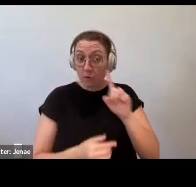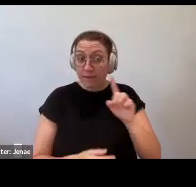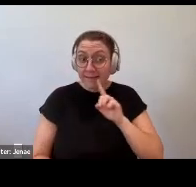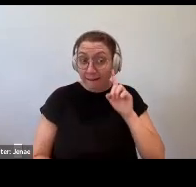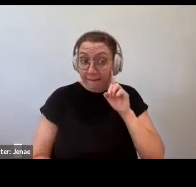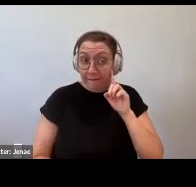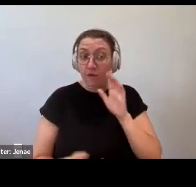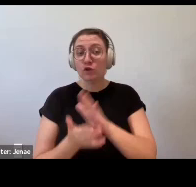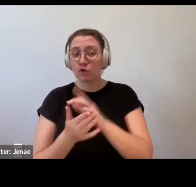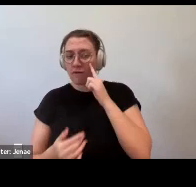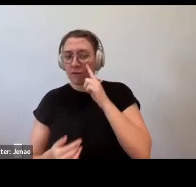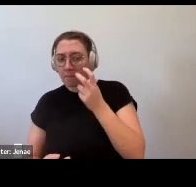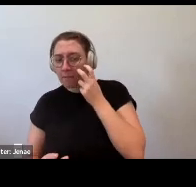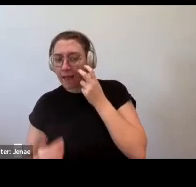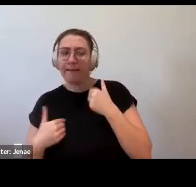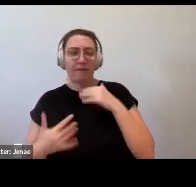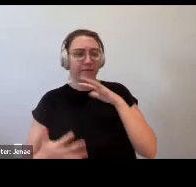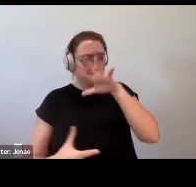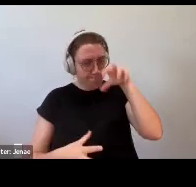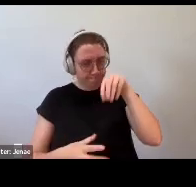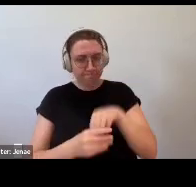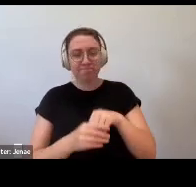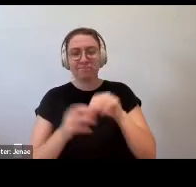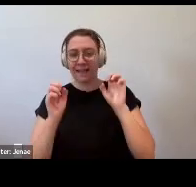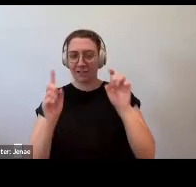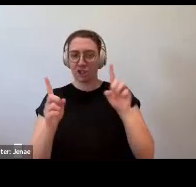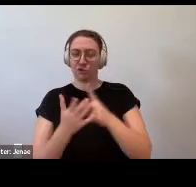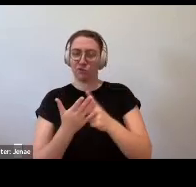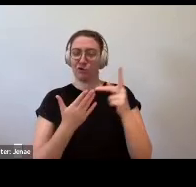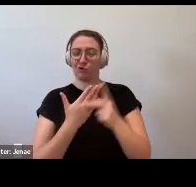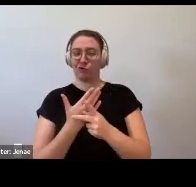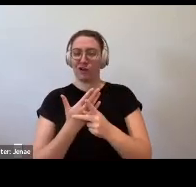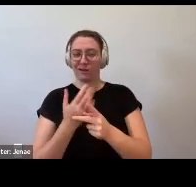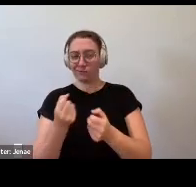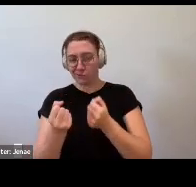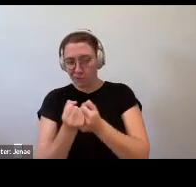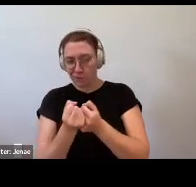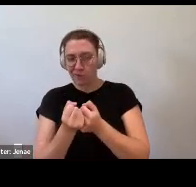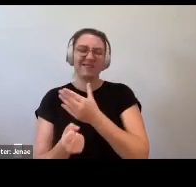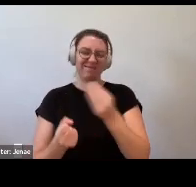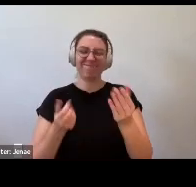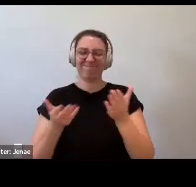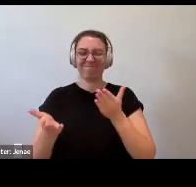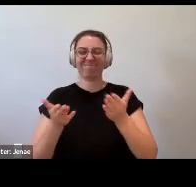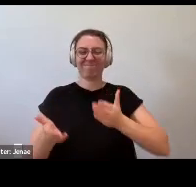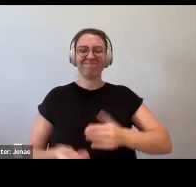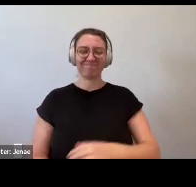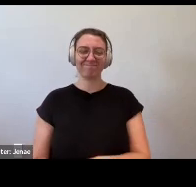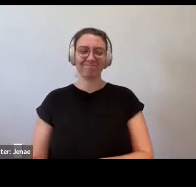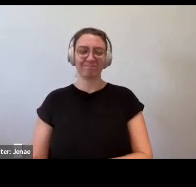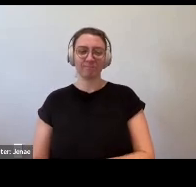evaluaciones integrales. Las escuelas para sordos y ciegos